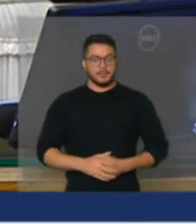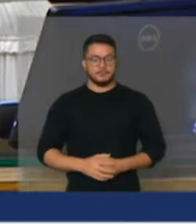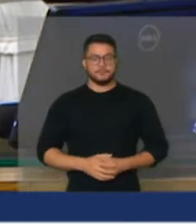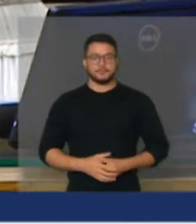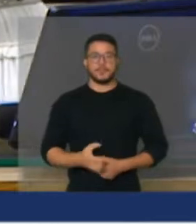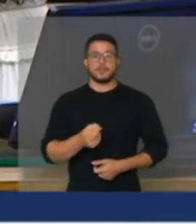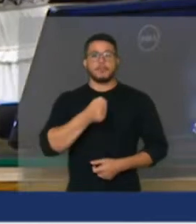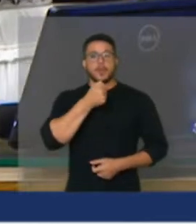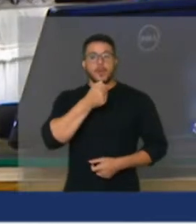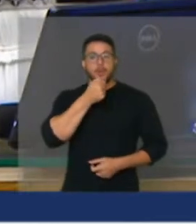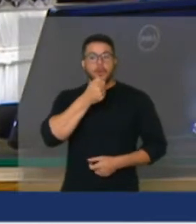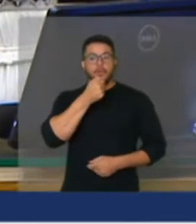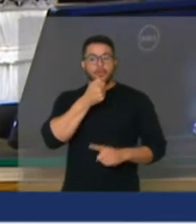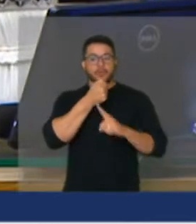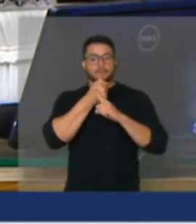PEDRO. O MICROFONE ESTÁ